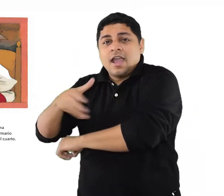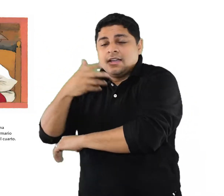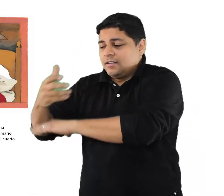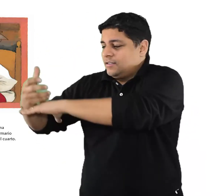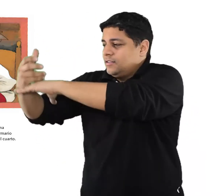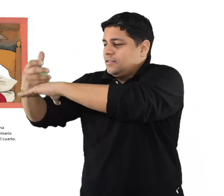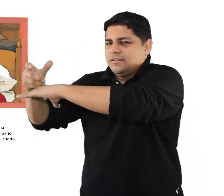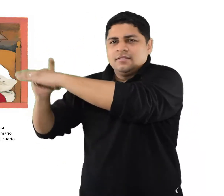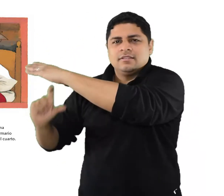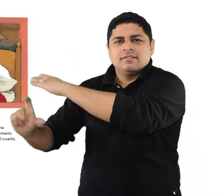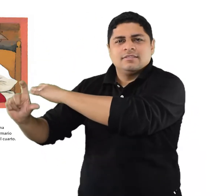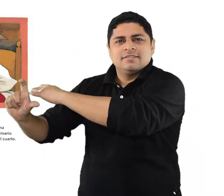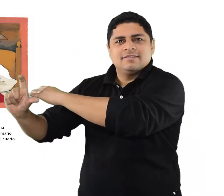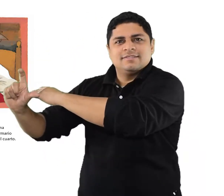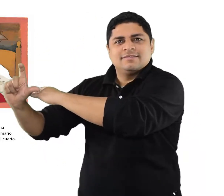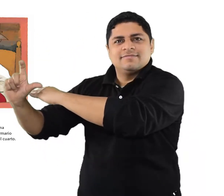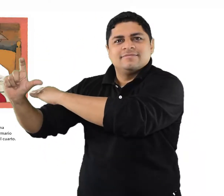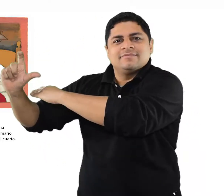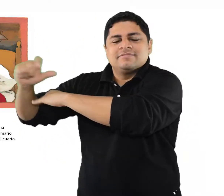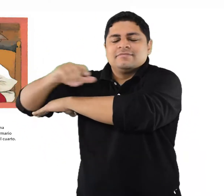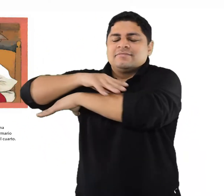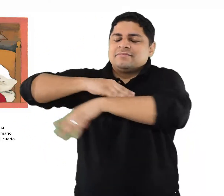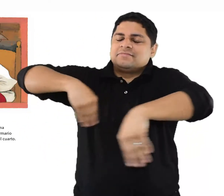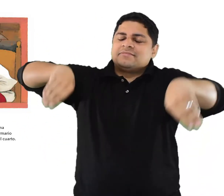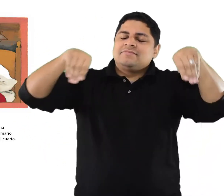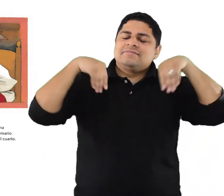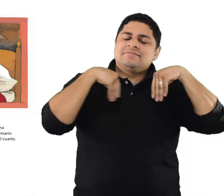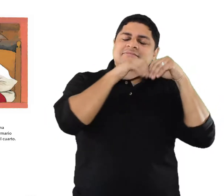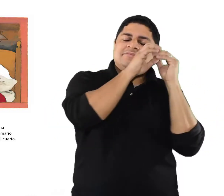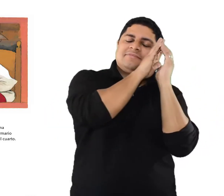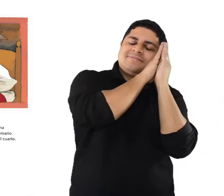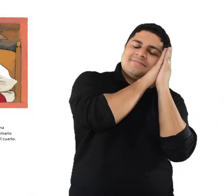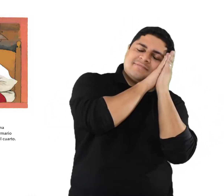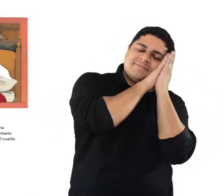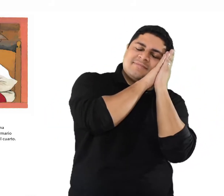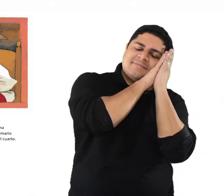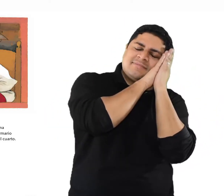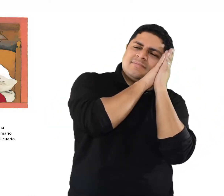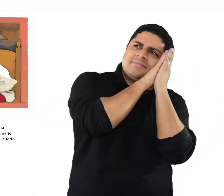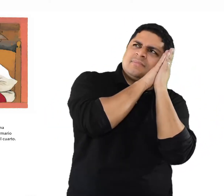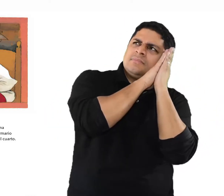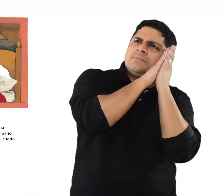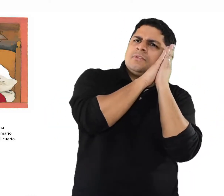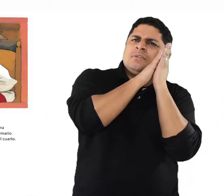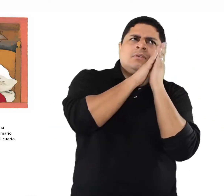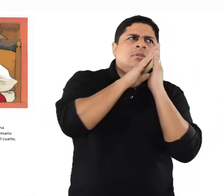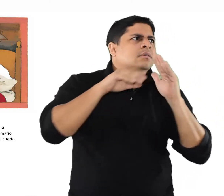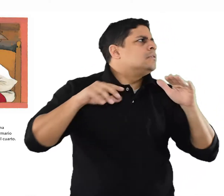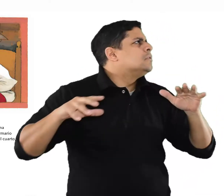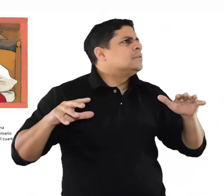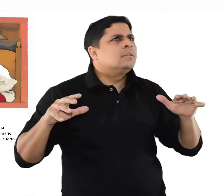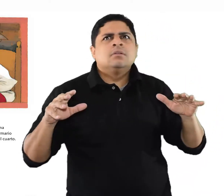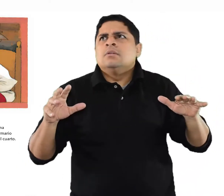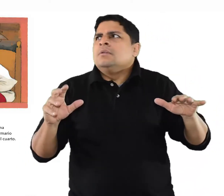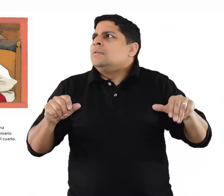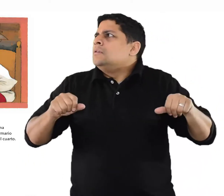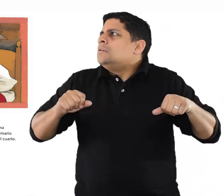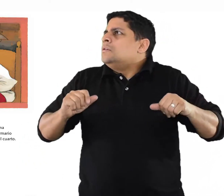cerca esta la ventana con una manzana verde puesta allí, en esa ventana se ve cuando la luna sale, mientras el Sr. Sapo en su cama duerme... Pero de repente,